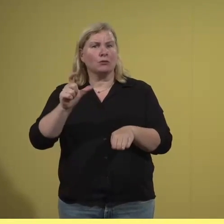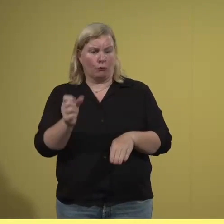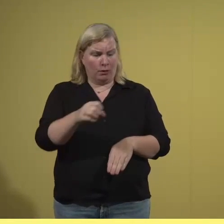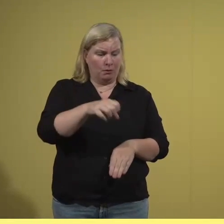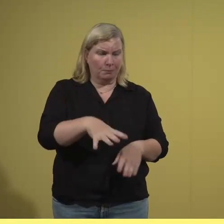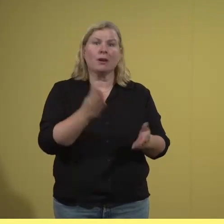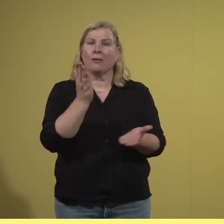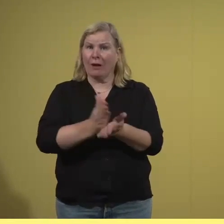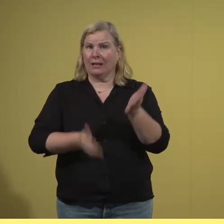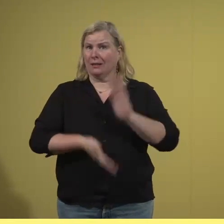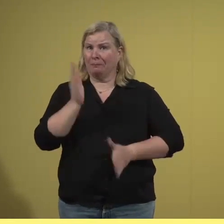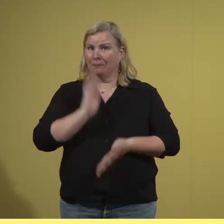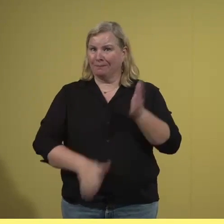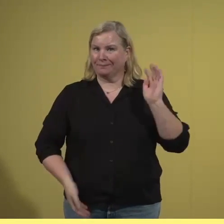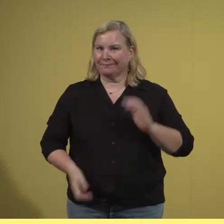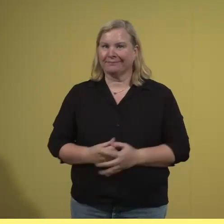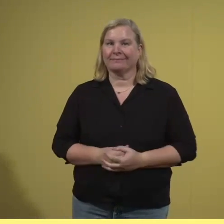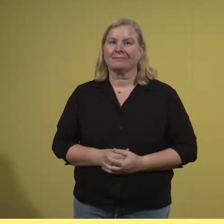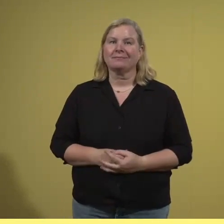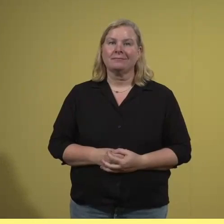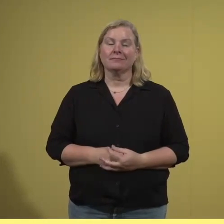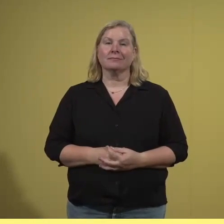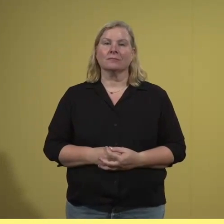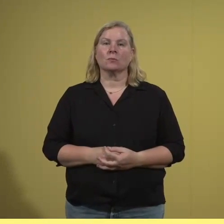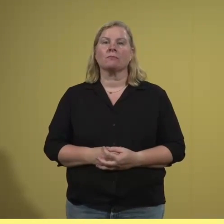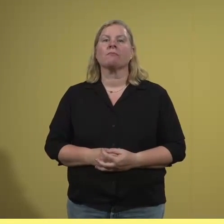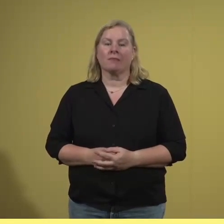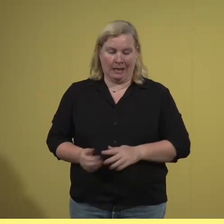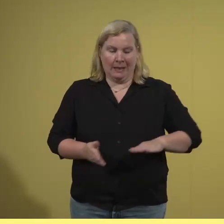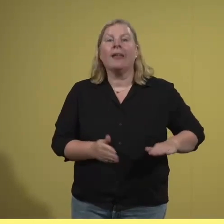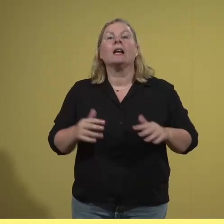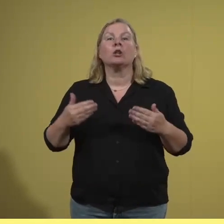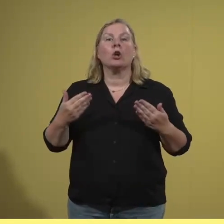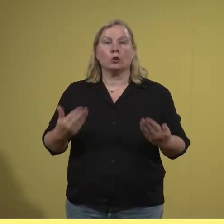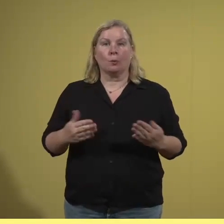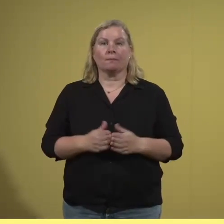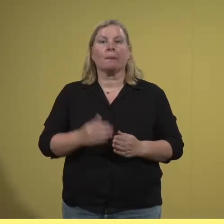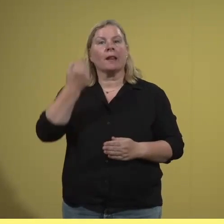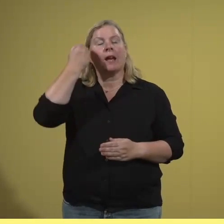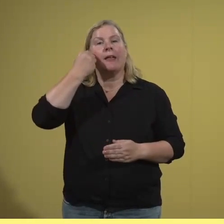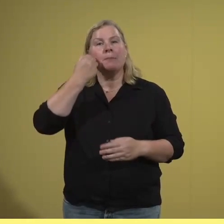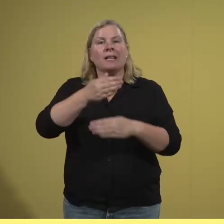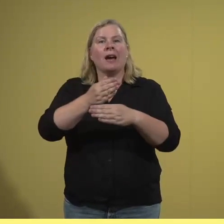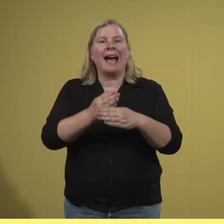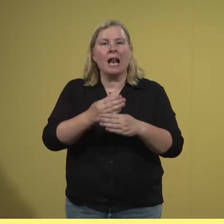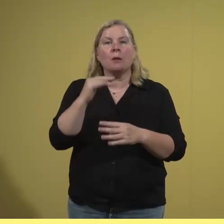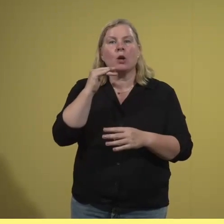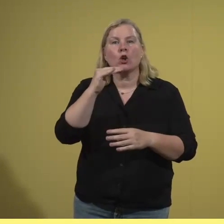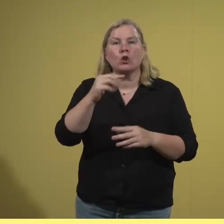Einfach einen Eiswürfel rein. Perfekt. So, guck mal. Würdest du mir mal eine halbe Knoblauchzehe,